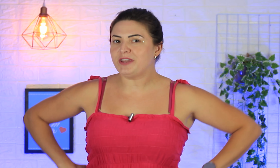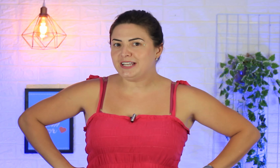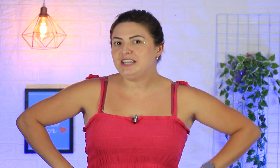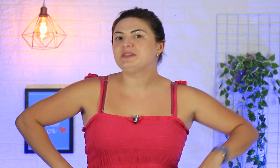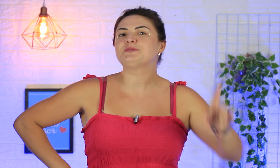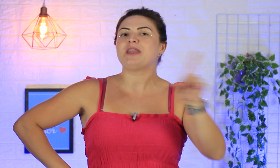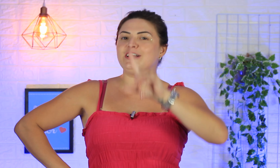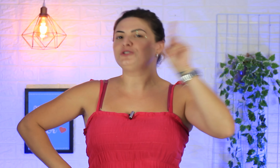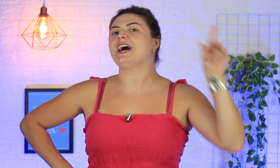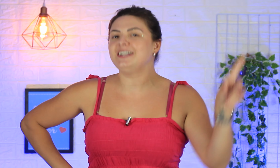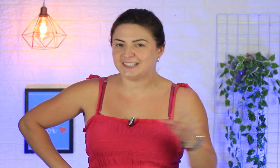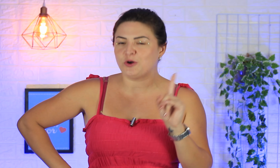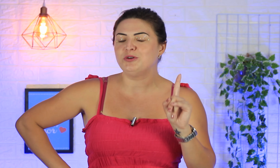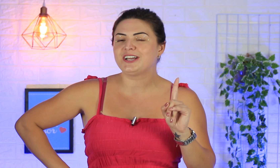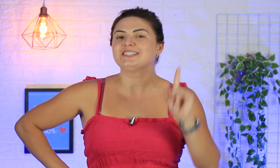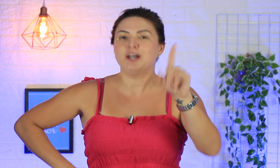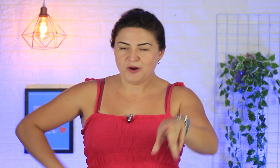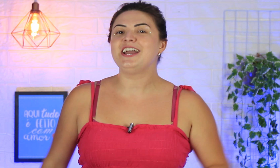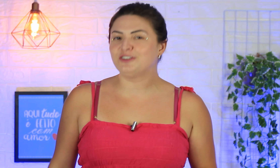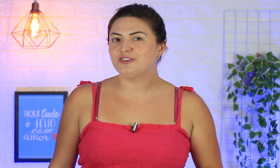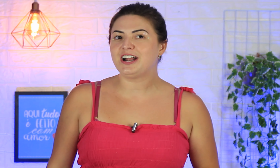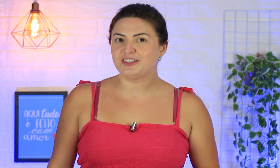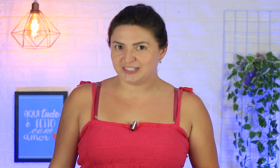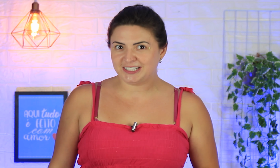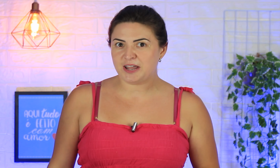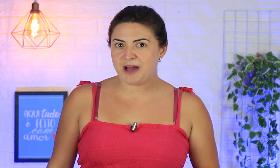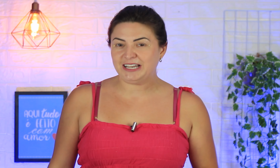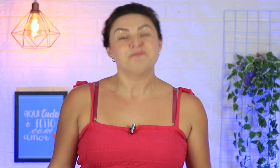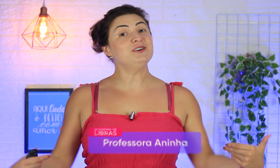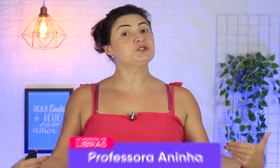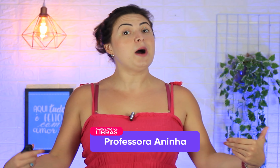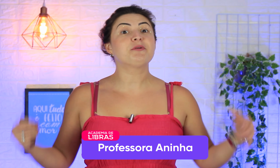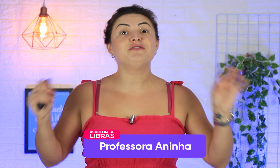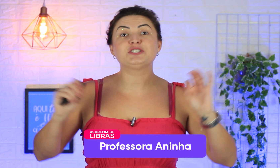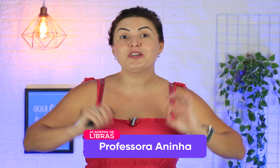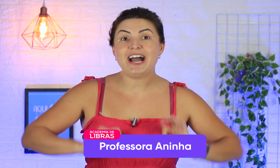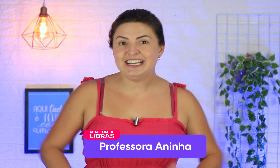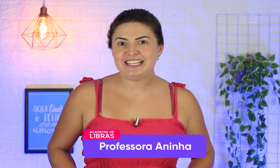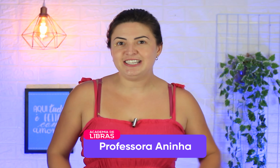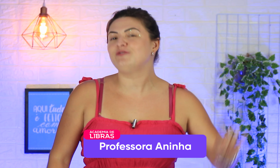aprender libras para ajudar nessa comunicação aí no lugar que você trabalha eu sou a professora an